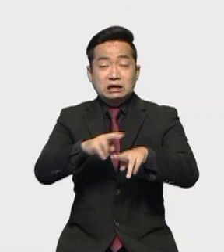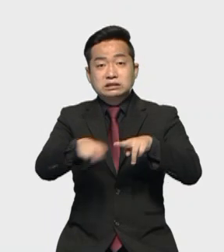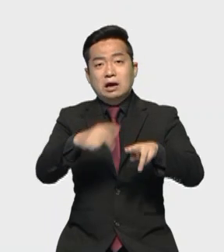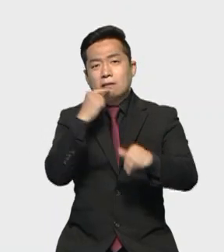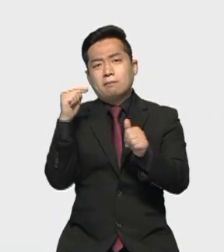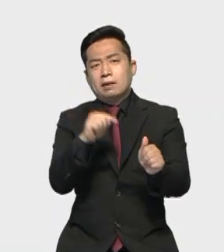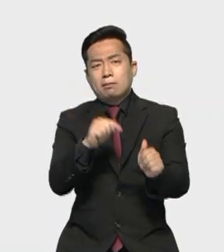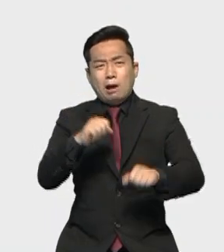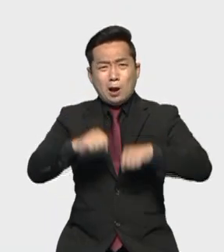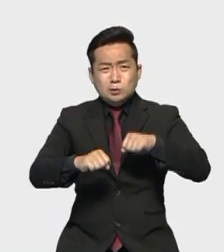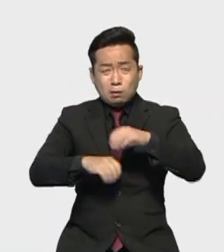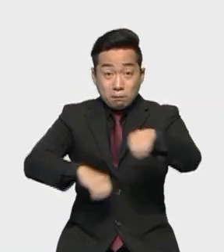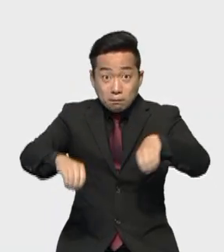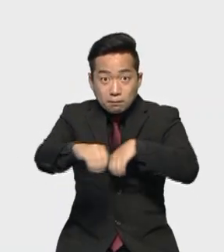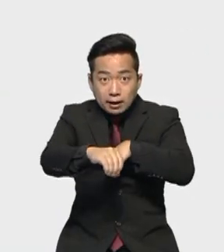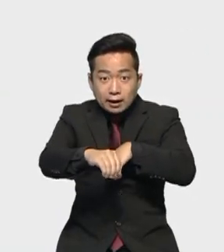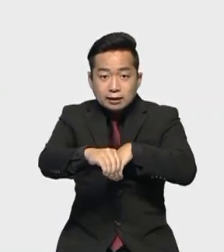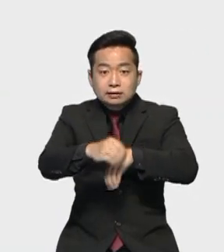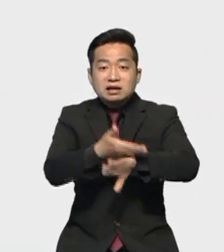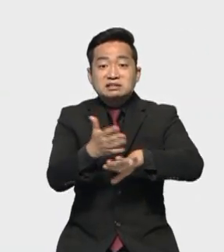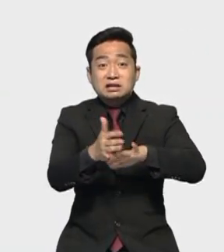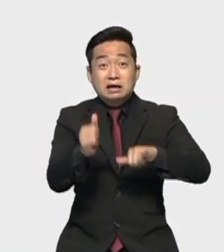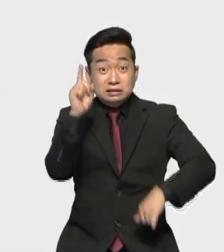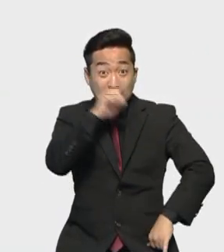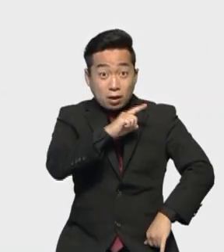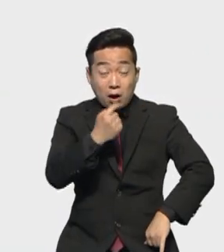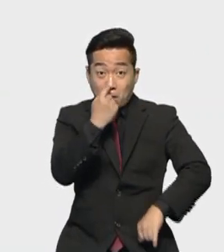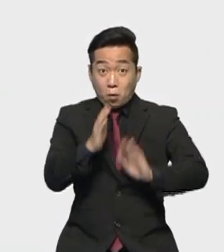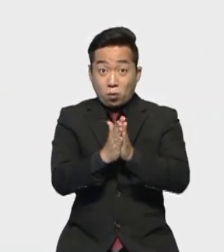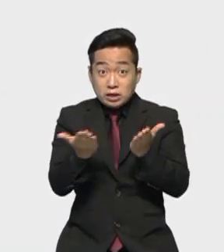있다며 남이 하면 적폐고 본인이 하면 정의냐고 공격했습니다.